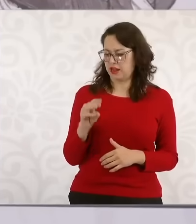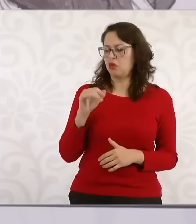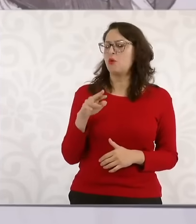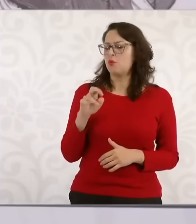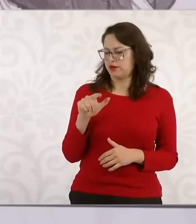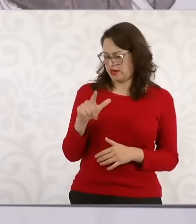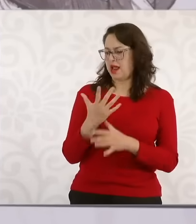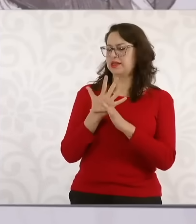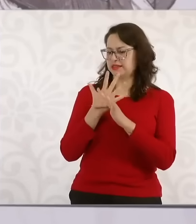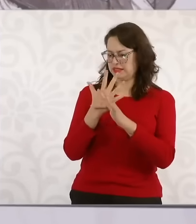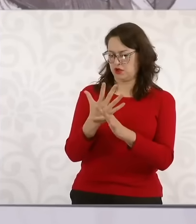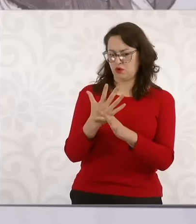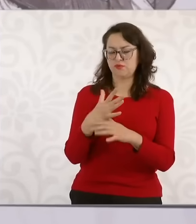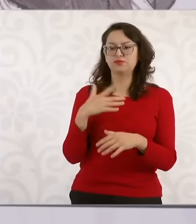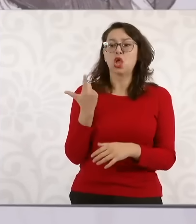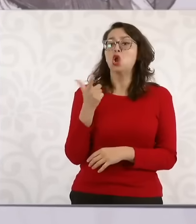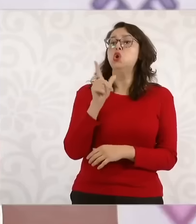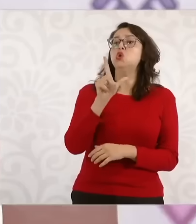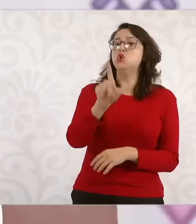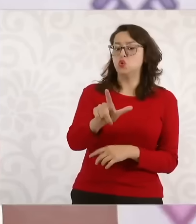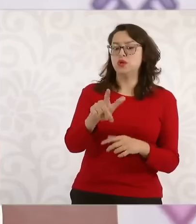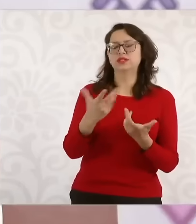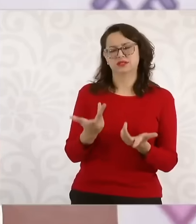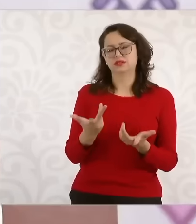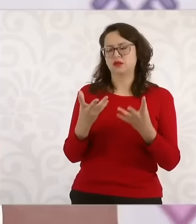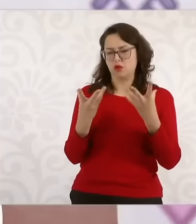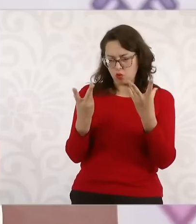apenas nos vamos a reunir el próximo lunes. Ya ven que nos reunimos con